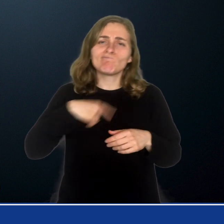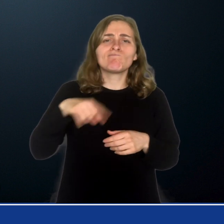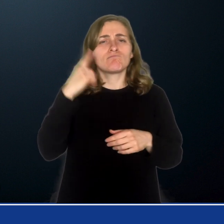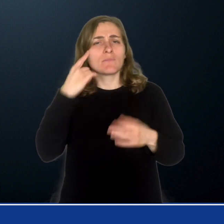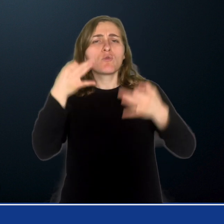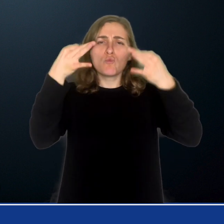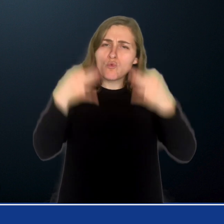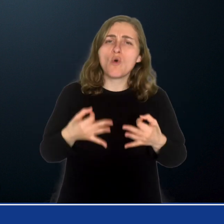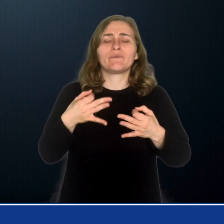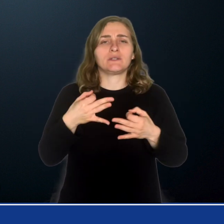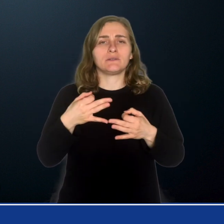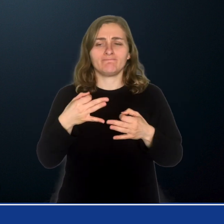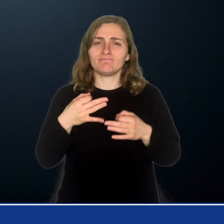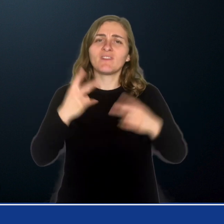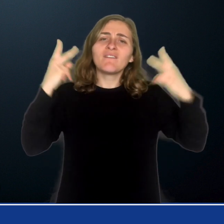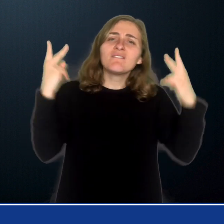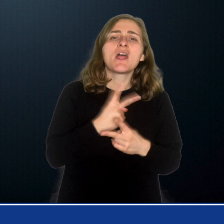E lo faremo sempre animati dalla stessa convinzione: